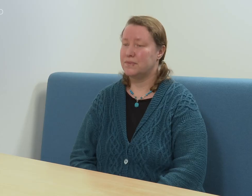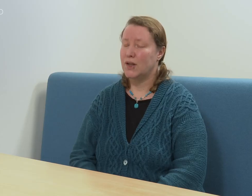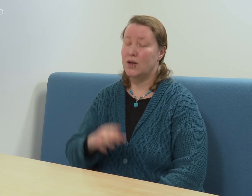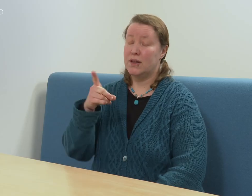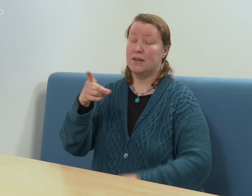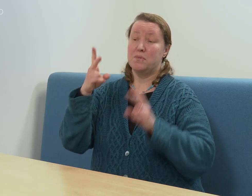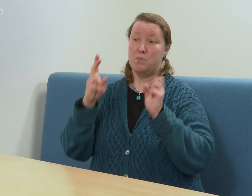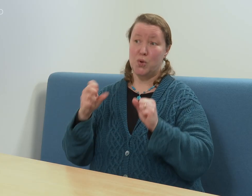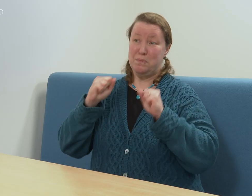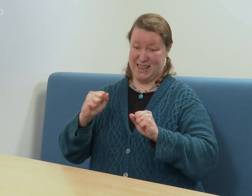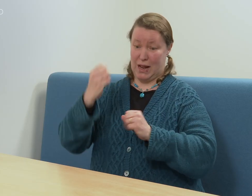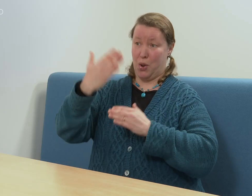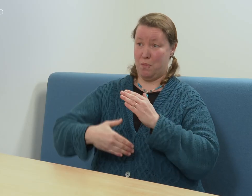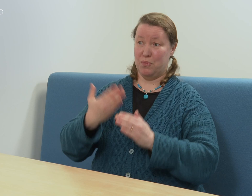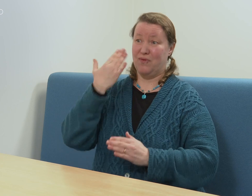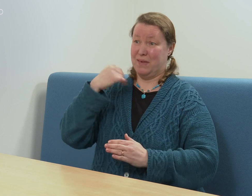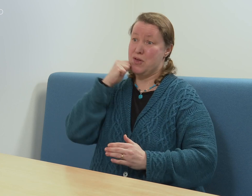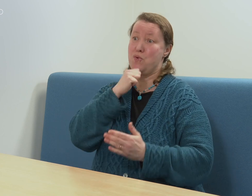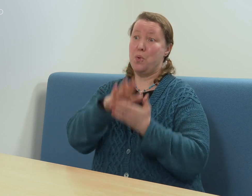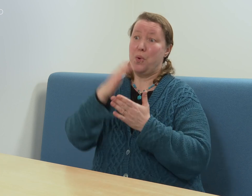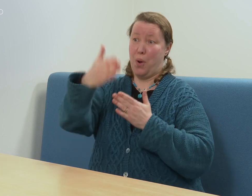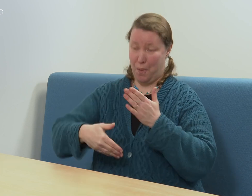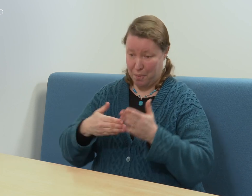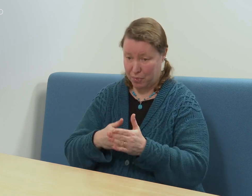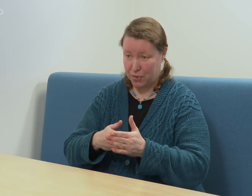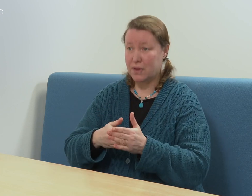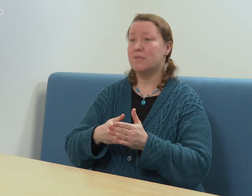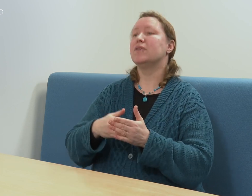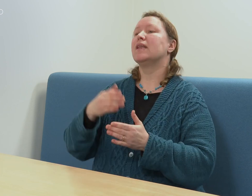Palvelun piti alun perin päättyä viime vuoden lopussa, -